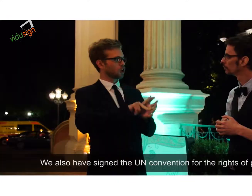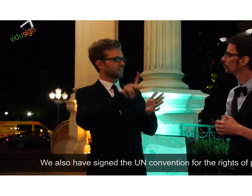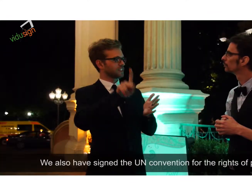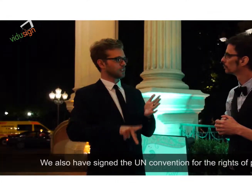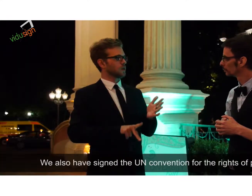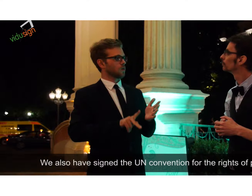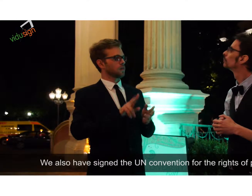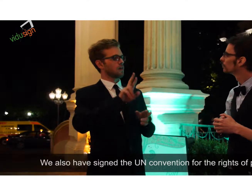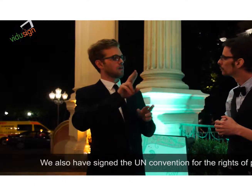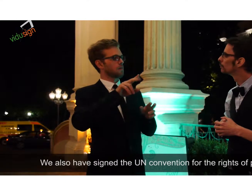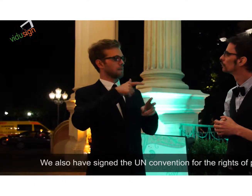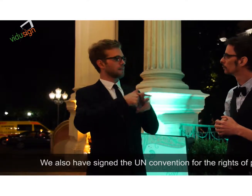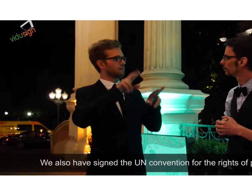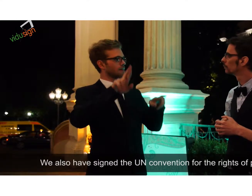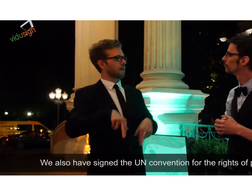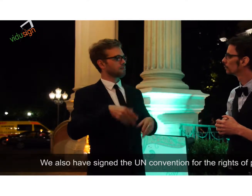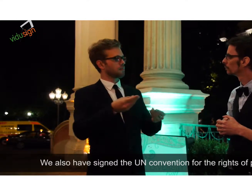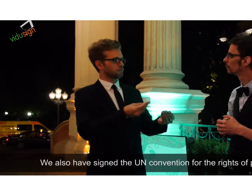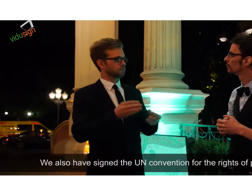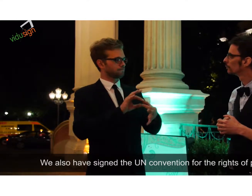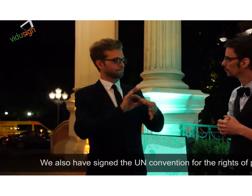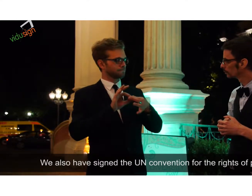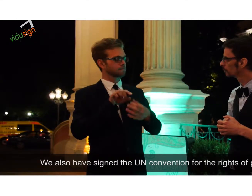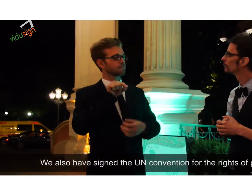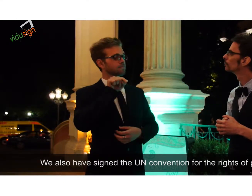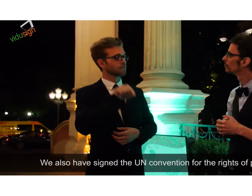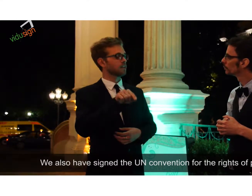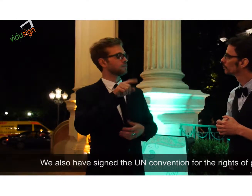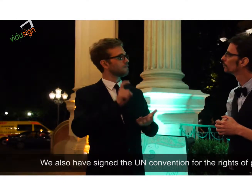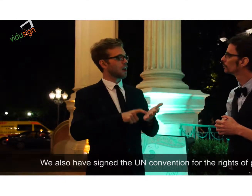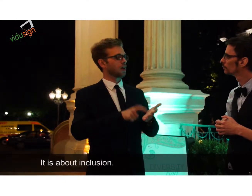Nosaltres també hem signat la convenció de la ONU sobre els drets de les persones amb discapacitat.